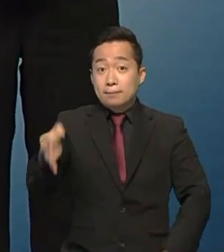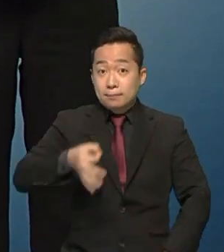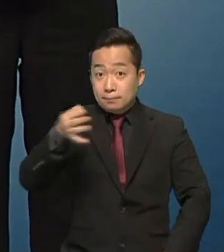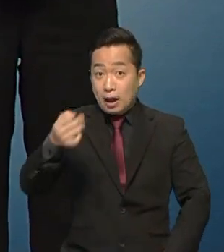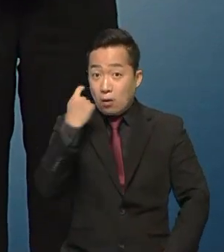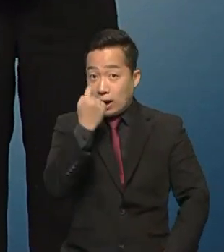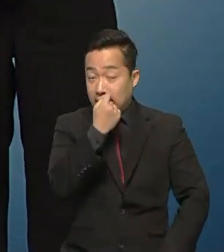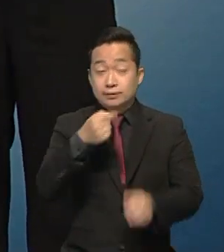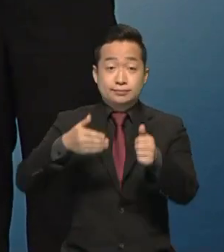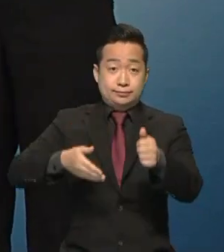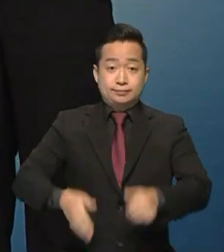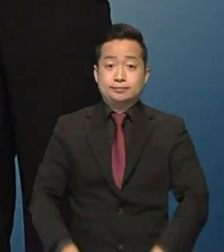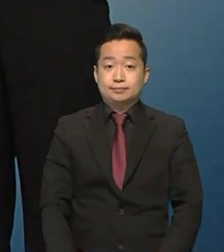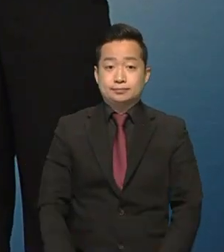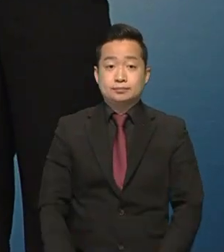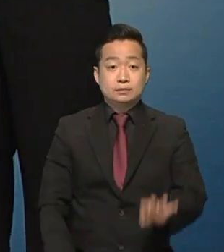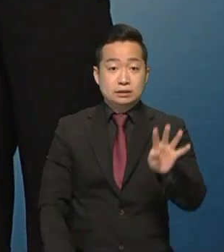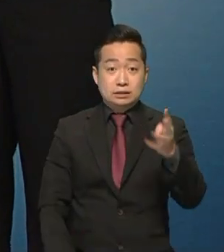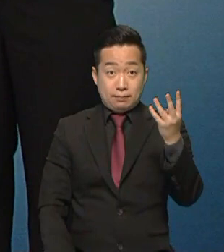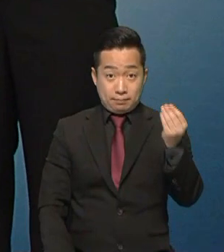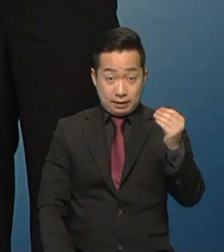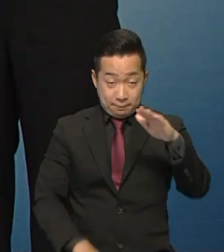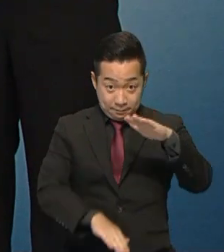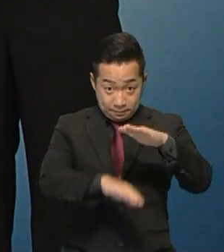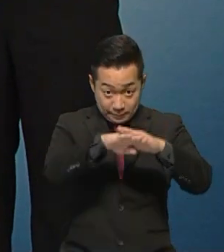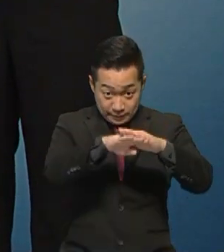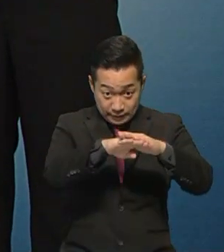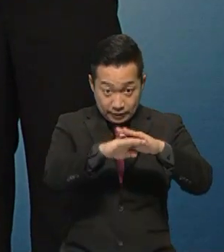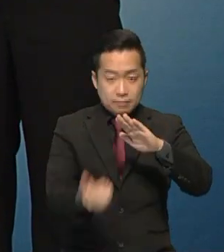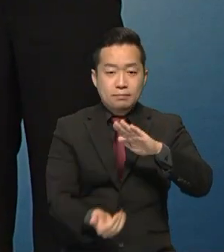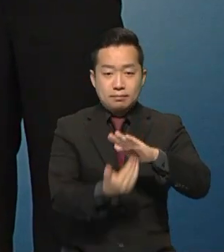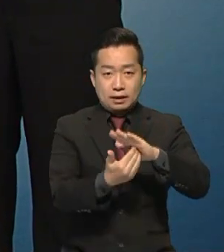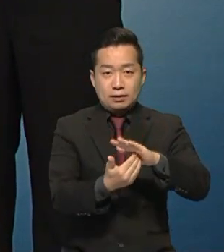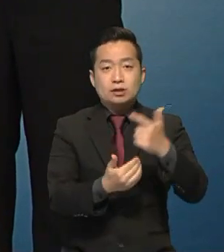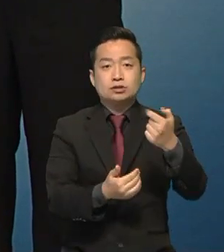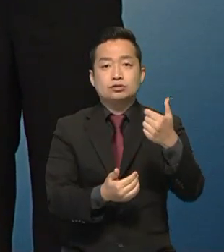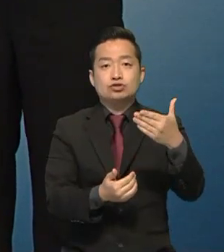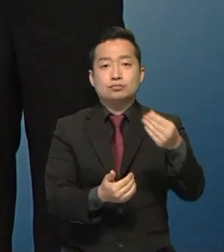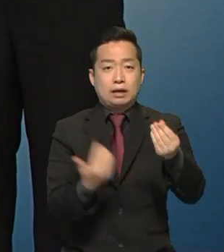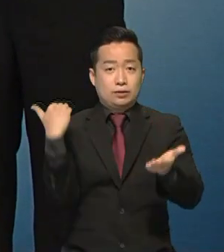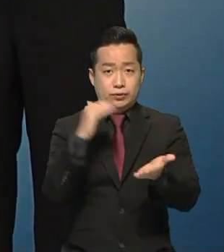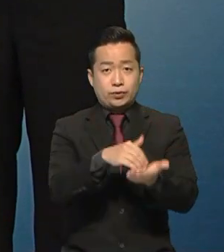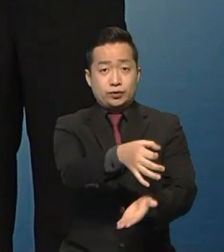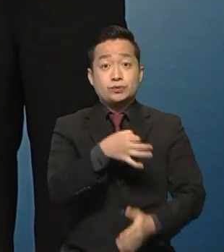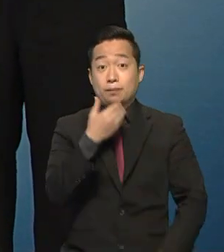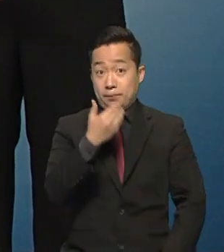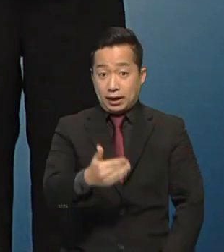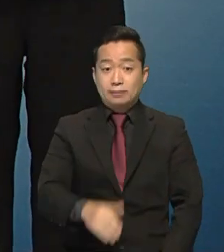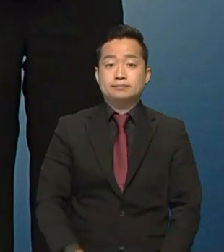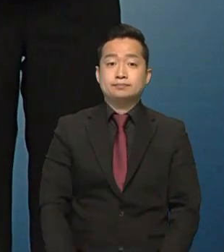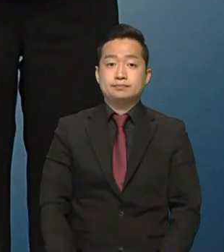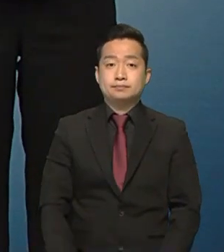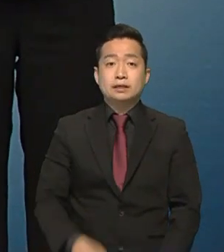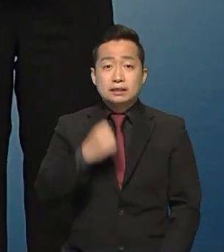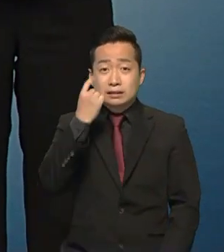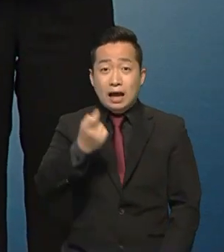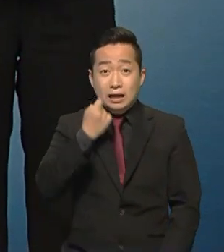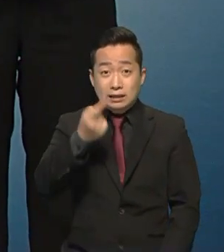납입했는지 확인해야 합니다. 400만 원을 꽉 채워서 넣으면 최대 66만 원까지 돌려받을 수 있는데요. 다달이 내지 않아도 올해 안으로만 넣으면